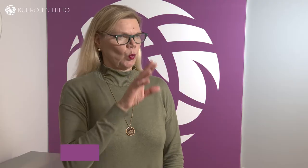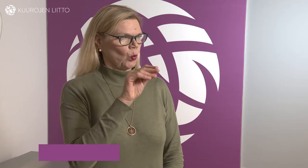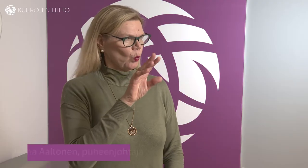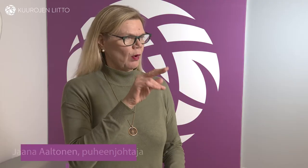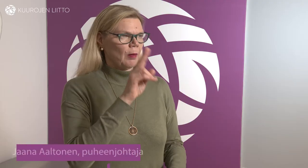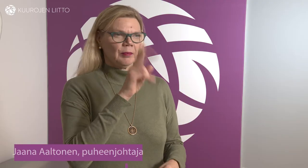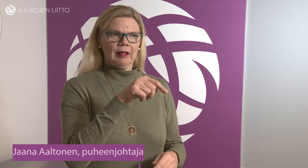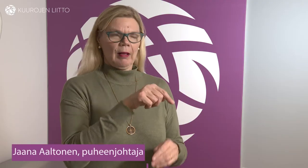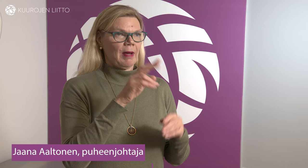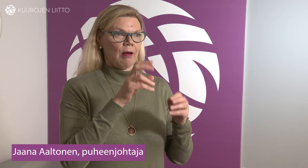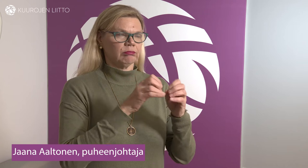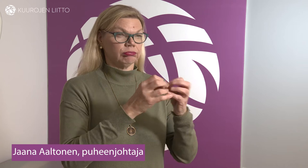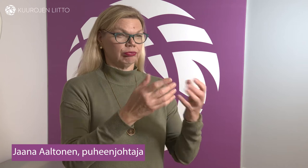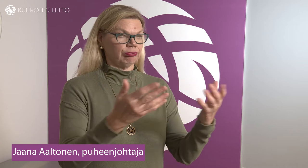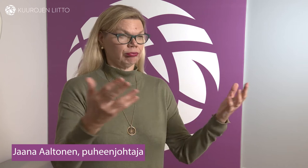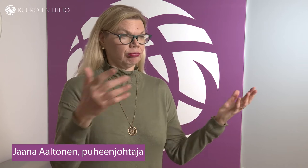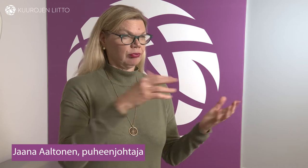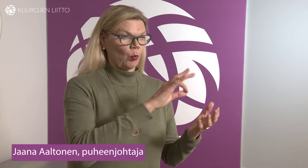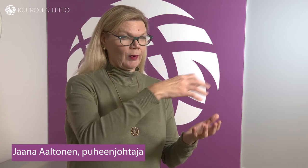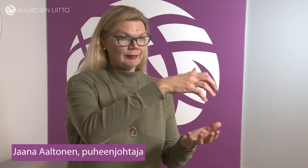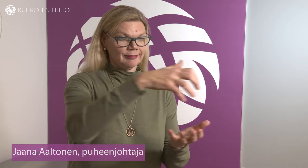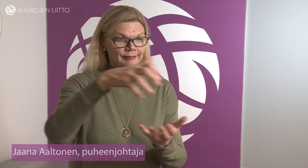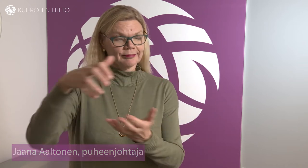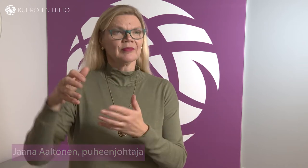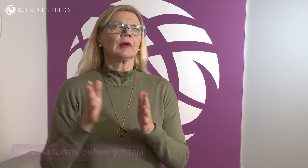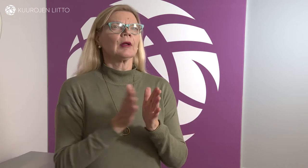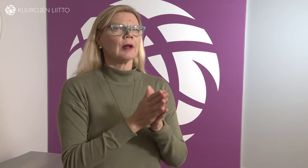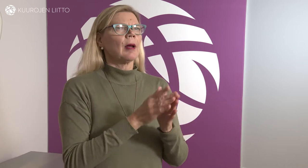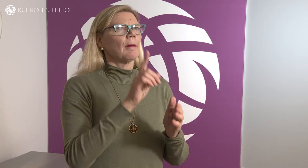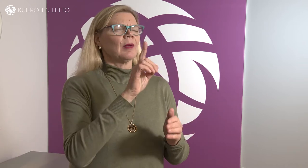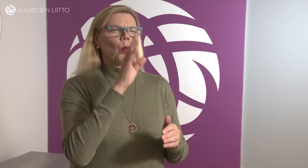Olemme keränneet tiekarttaa varten kaikenlaisia evästyksiä, -